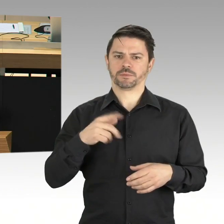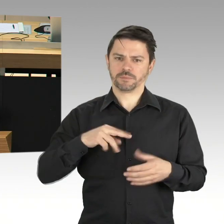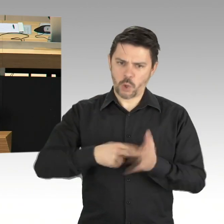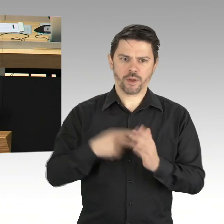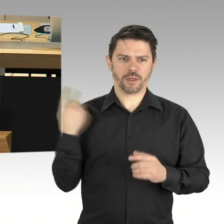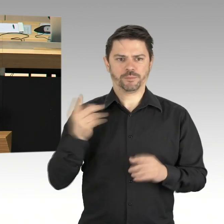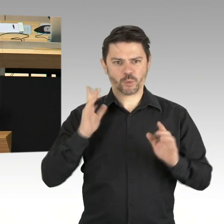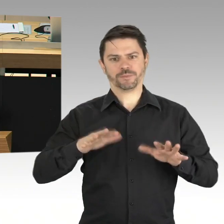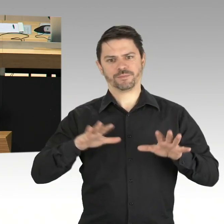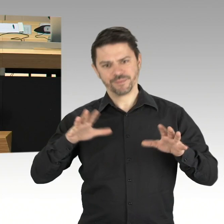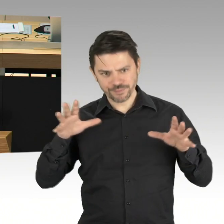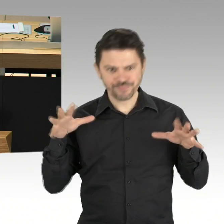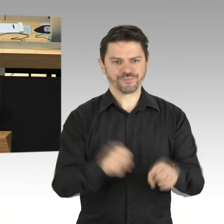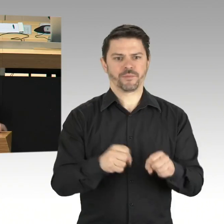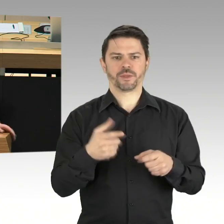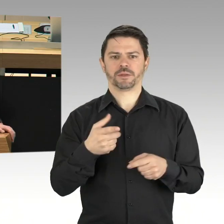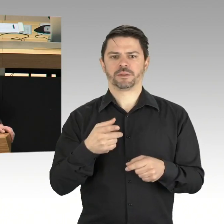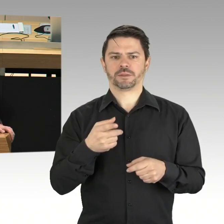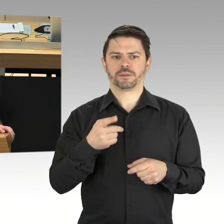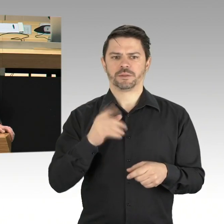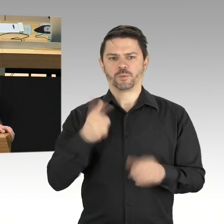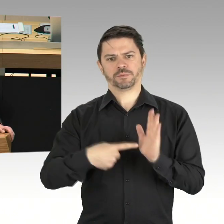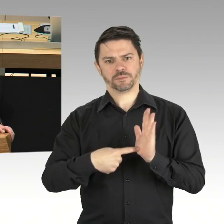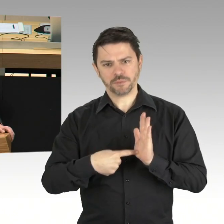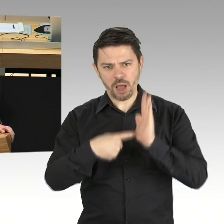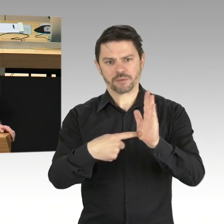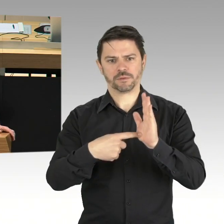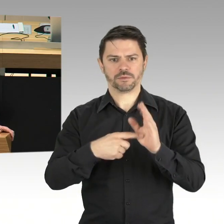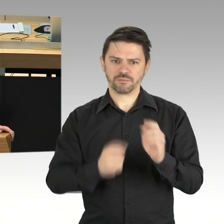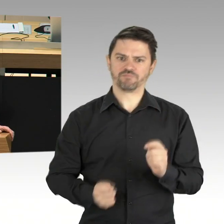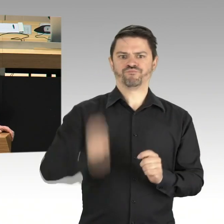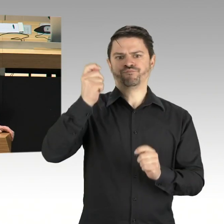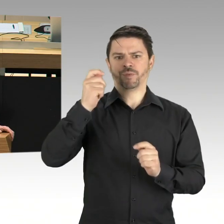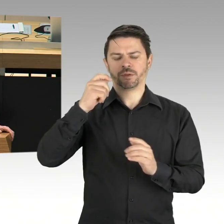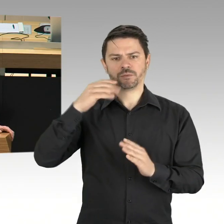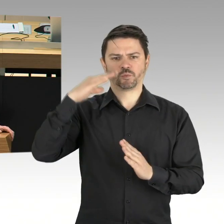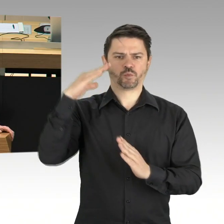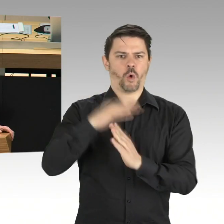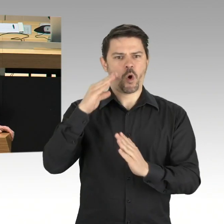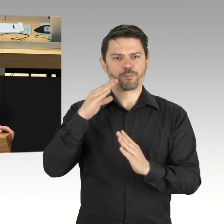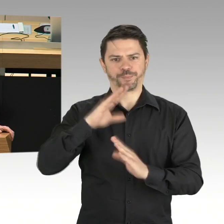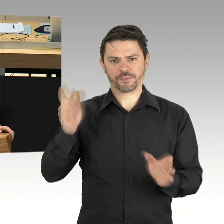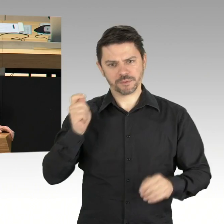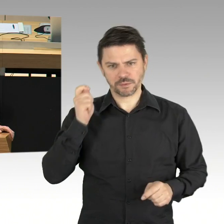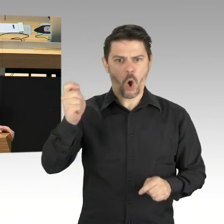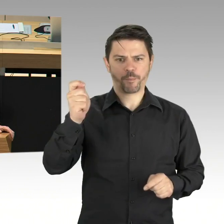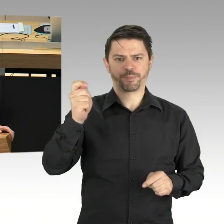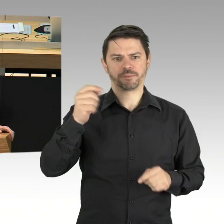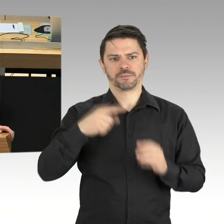Es darf kein Objekt der maßlosen Profitmaximierung sein und wir wollen, dass Wohnen